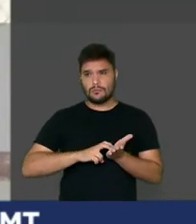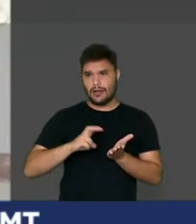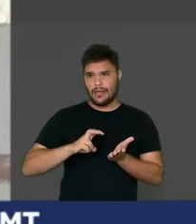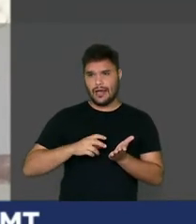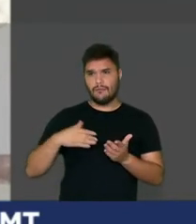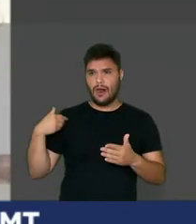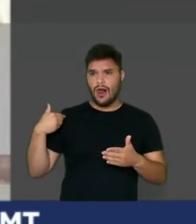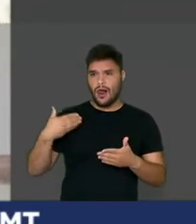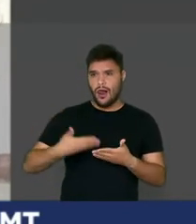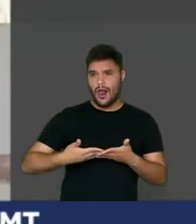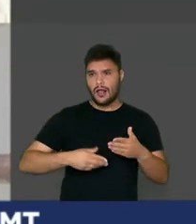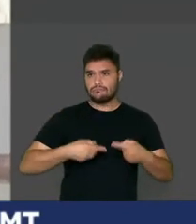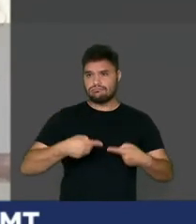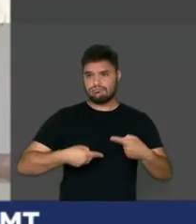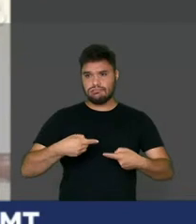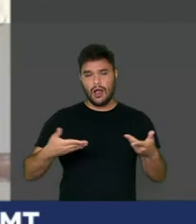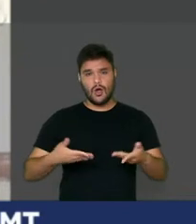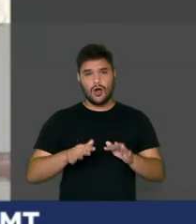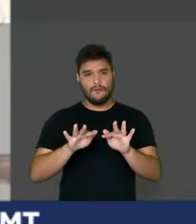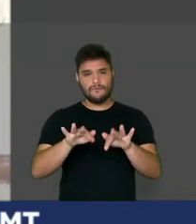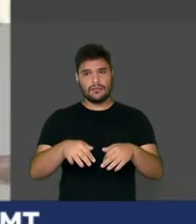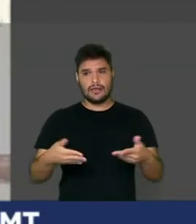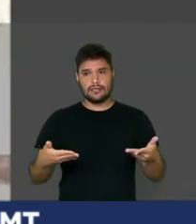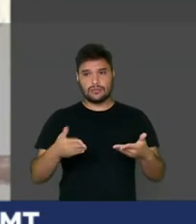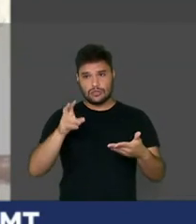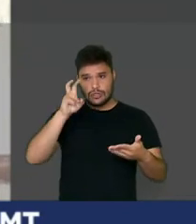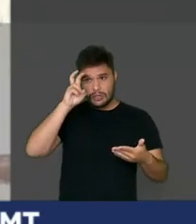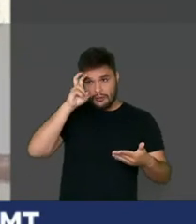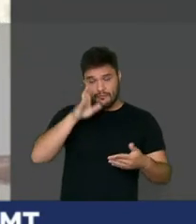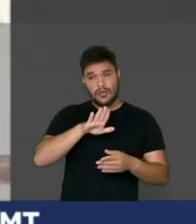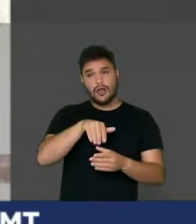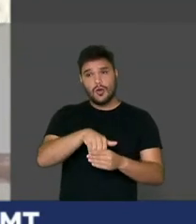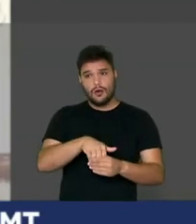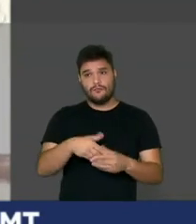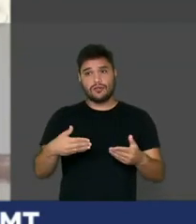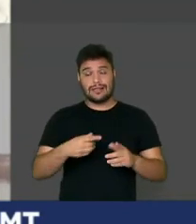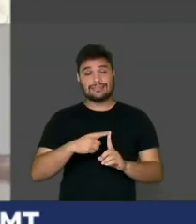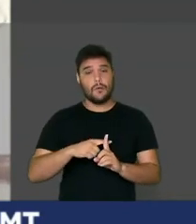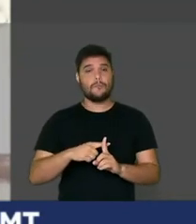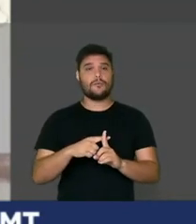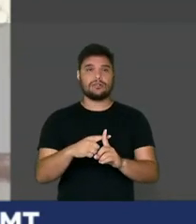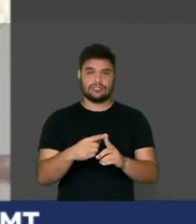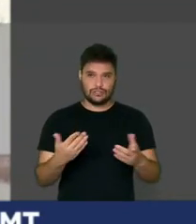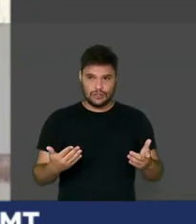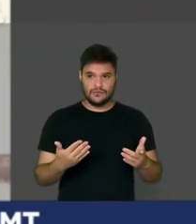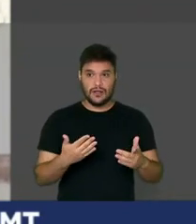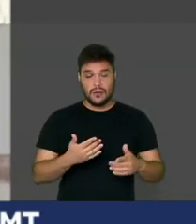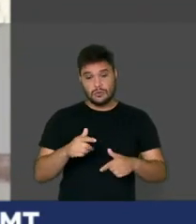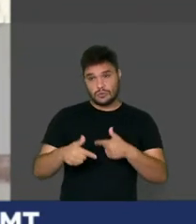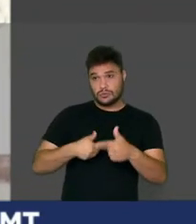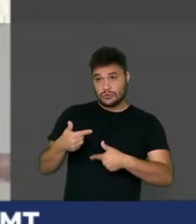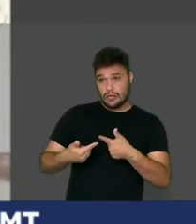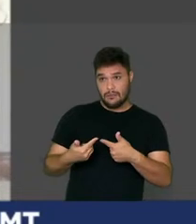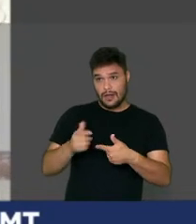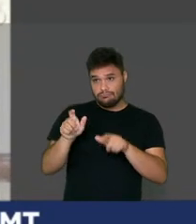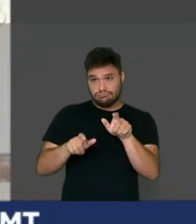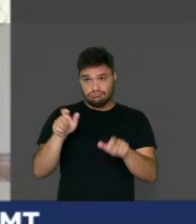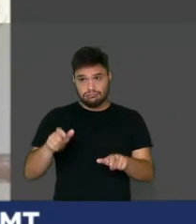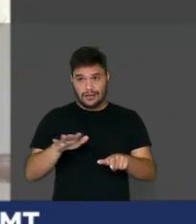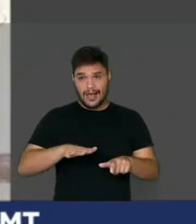ESPAÇO. QUE ESSA CASA QUE ESTÁ DESDE MANHÃ FAZENDO INSTRUÇÕES, QUE AGORA CONCLUA O DIA DE QUINTA-FEIRA COM A VOTAÇÃO POSITIVA PARA QUE OS TRABALHOS,